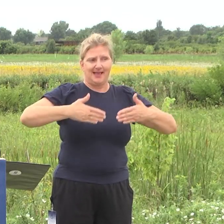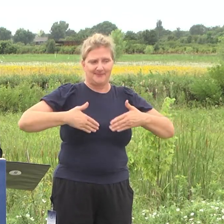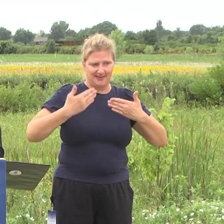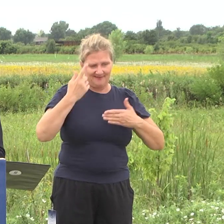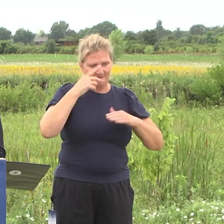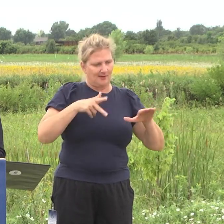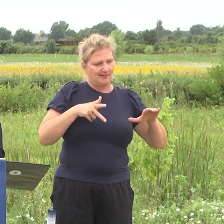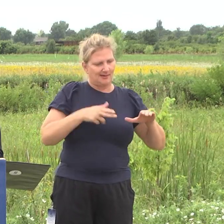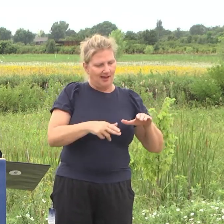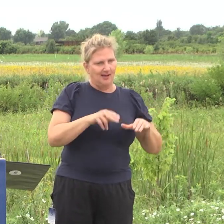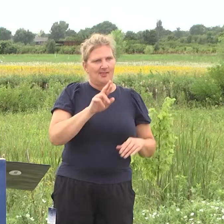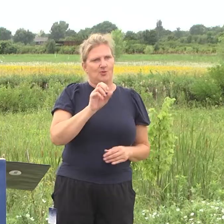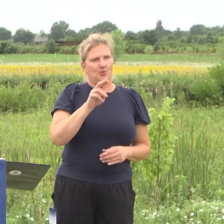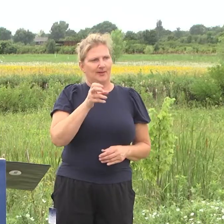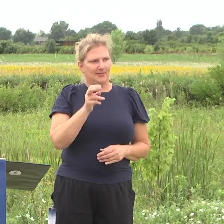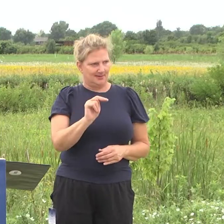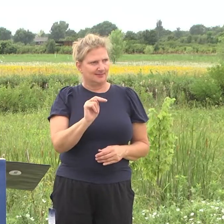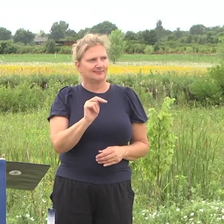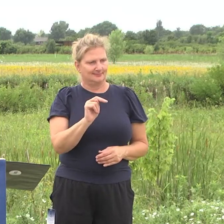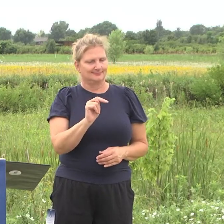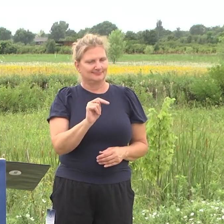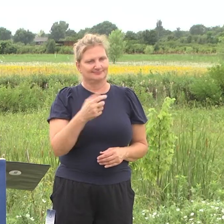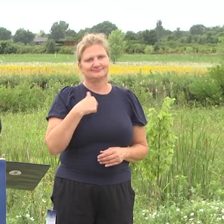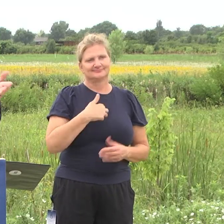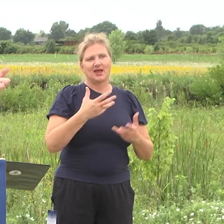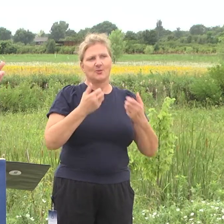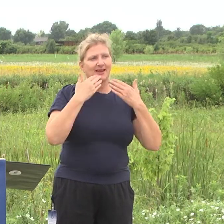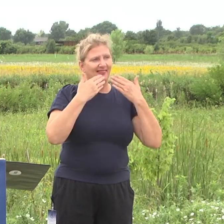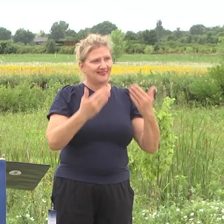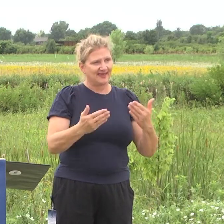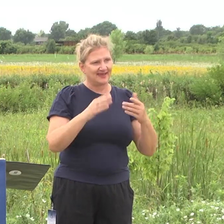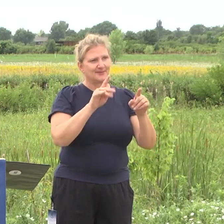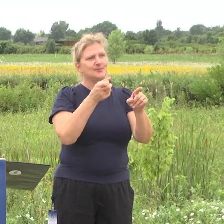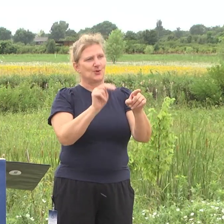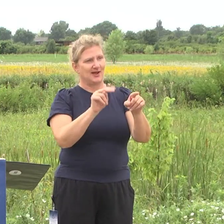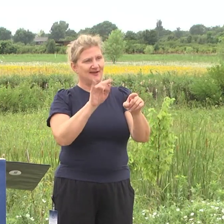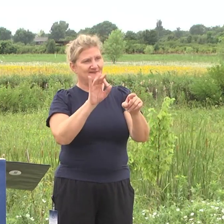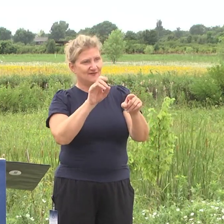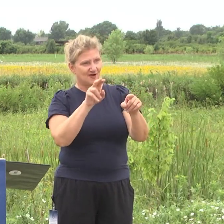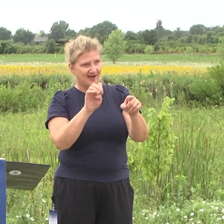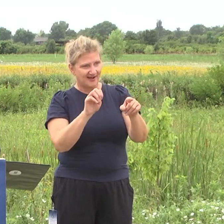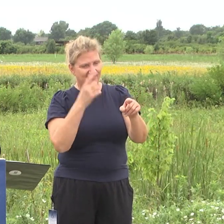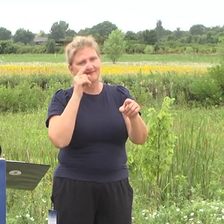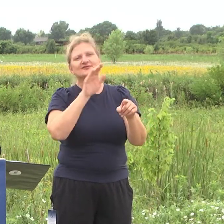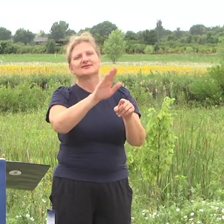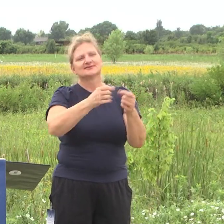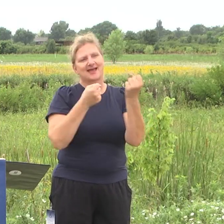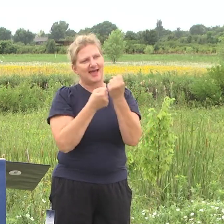parque. Quiero agradecer a nuestro exconcejal Brian Fry por su apoyo a este parque